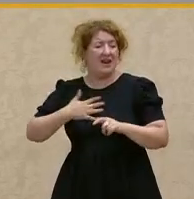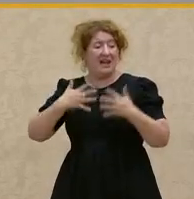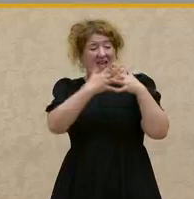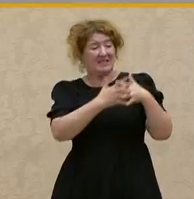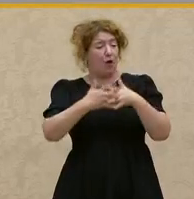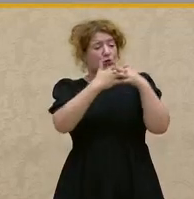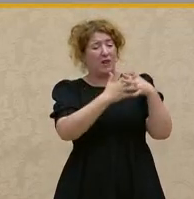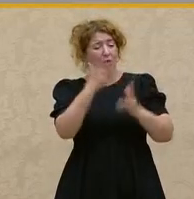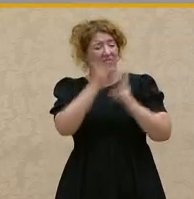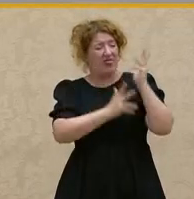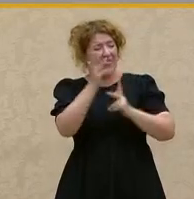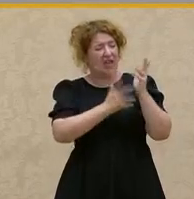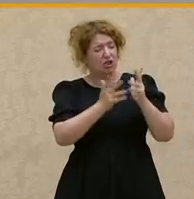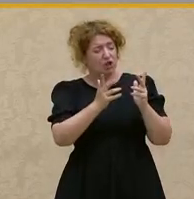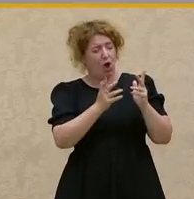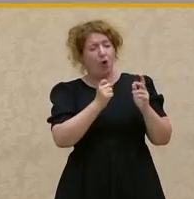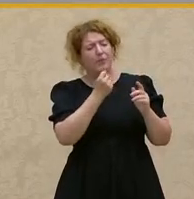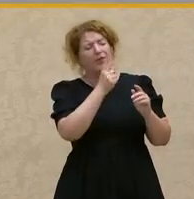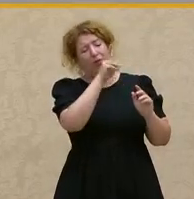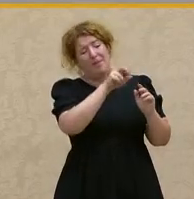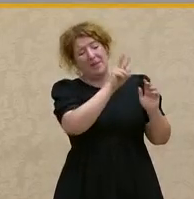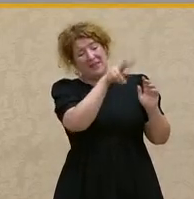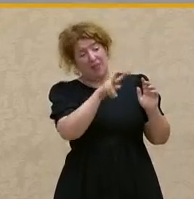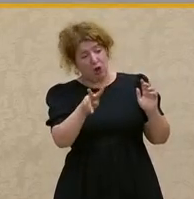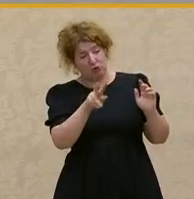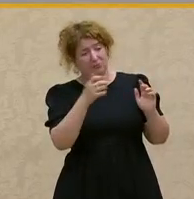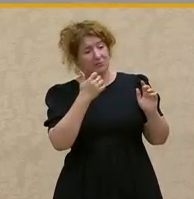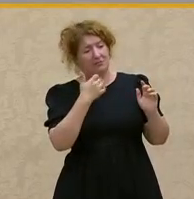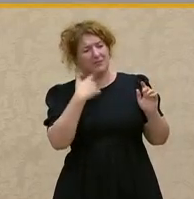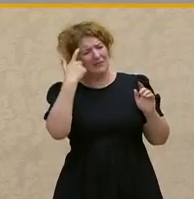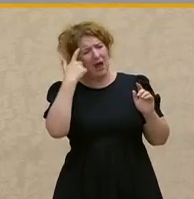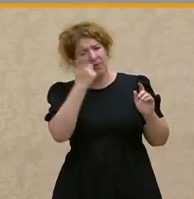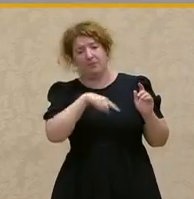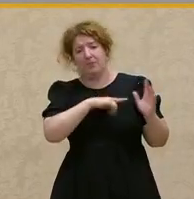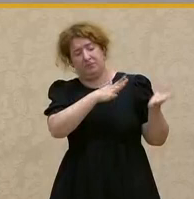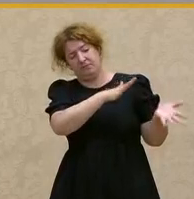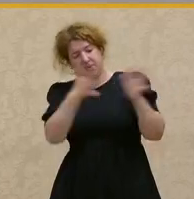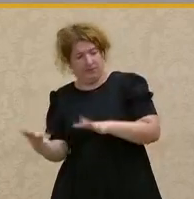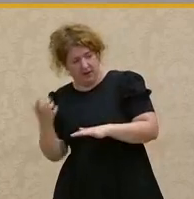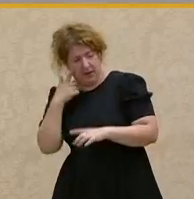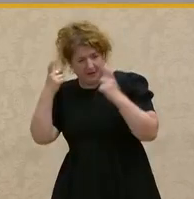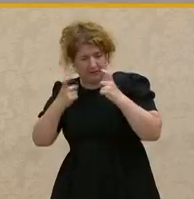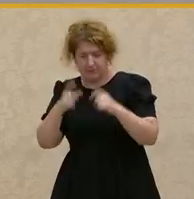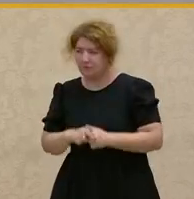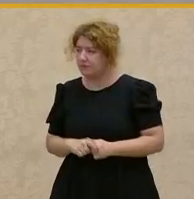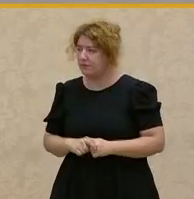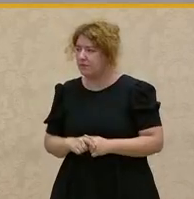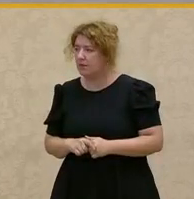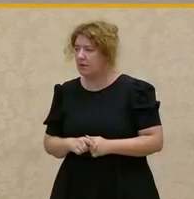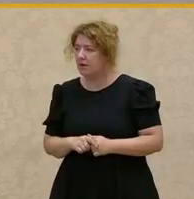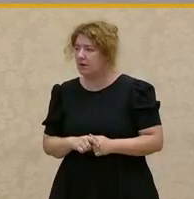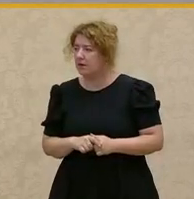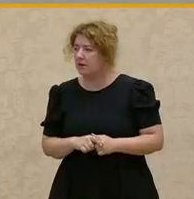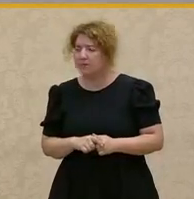2022 de personas sordociegas de cero a 21 años. Ahora vamos a pasar de un entorno estadístico,